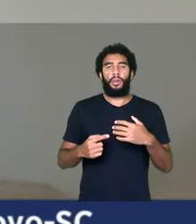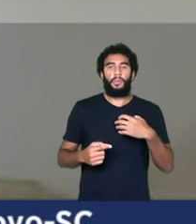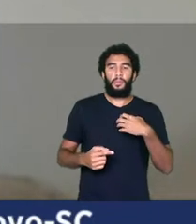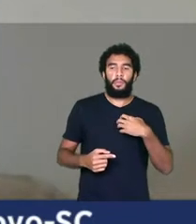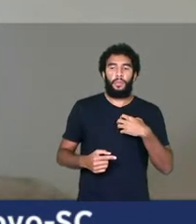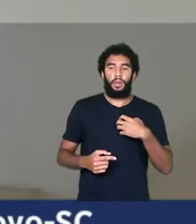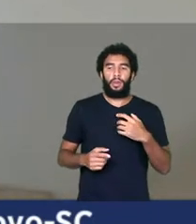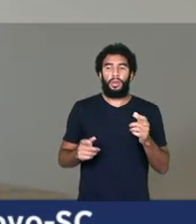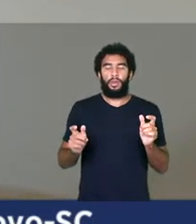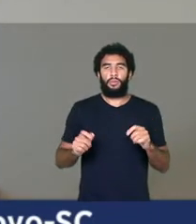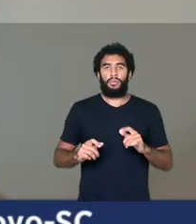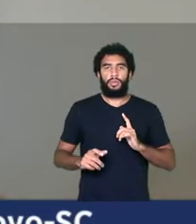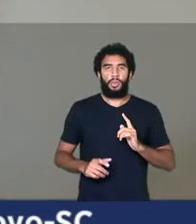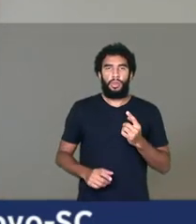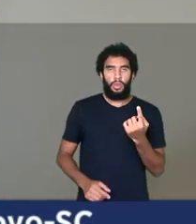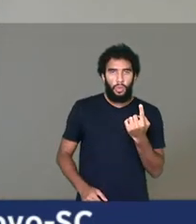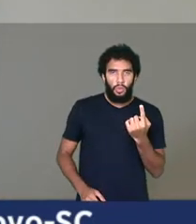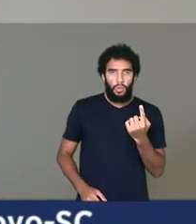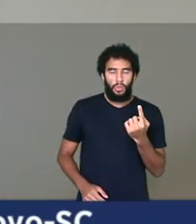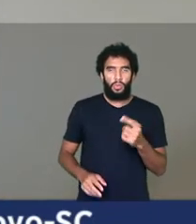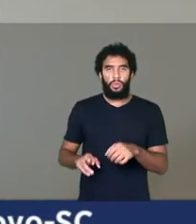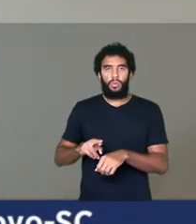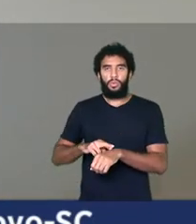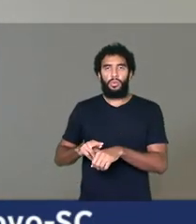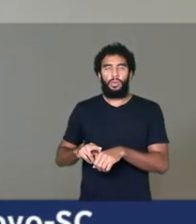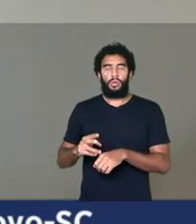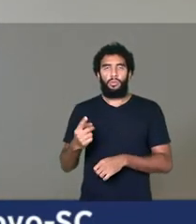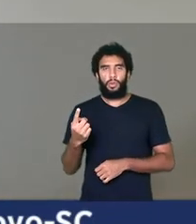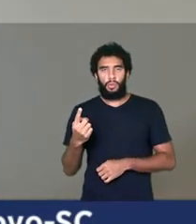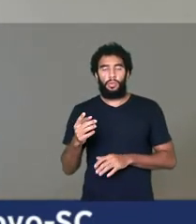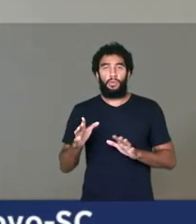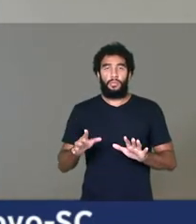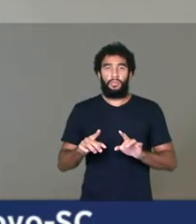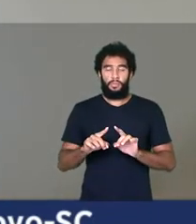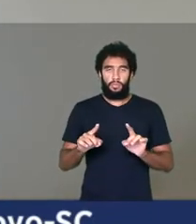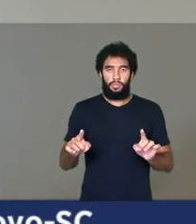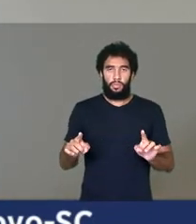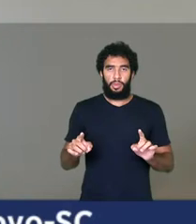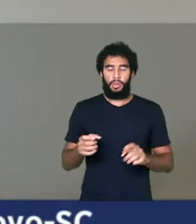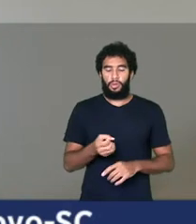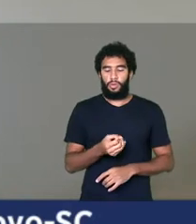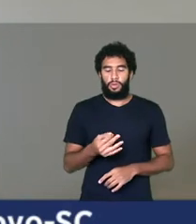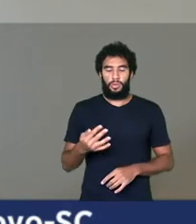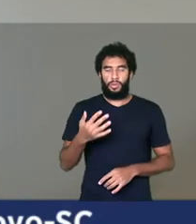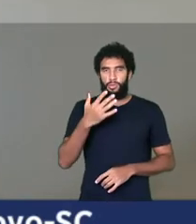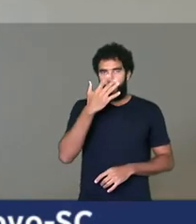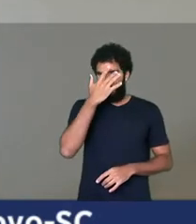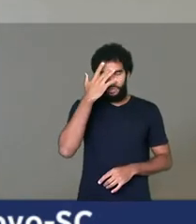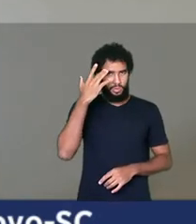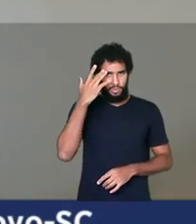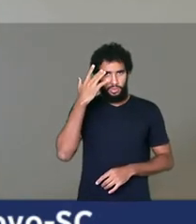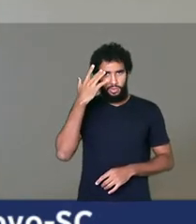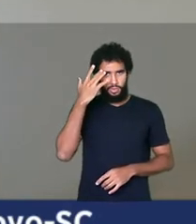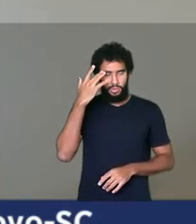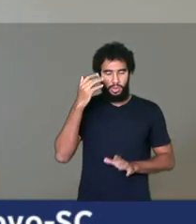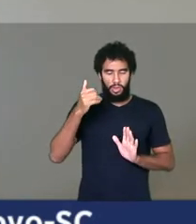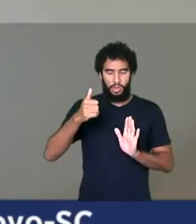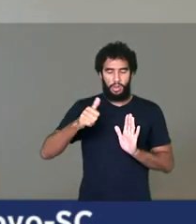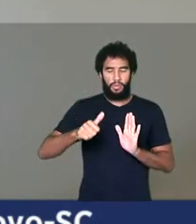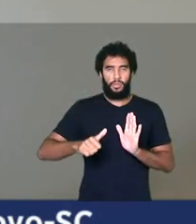TEM 14.9 BILHÕES DE HABITANTES. POR QUE BAHIA PODE SÓ TER UM E RORAIMA SÓ PODE TER UM SE A QUANTIDADE DE